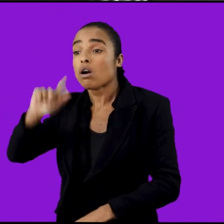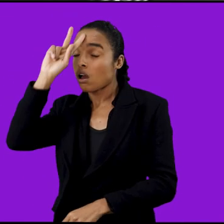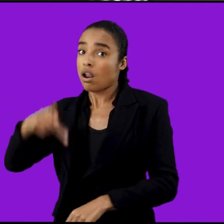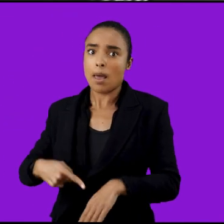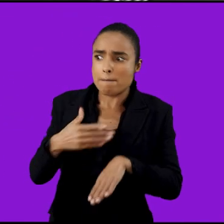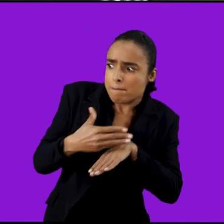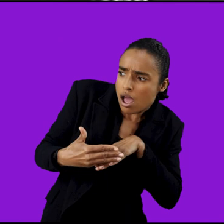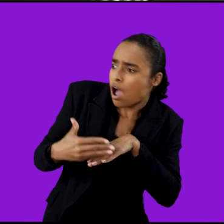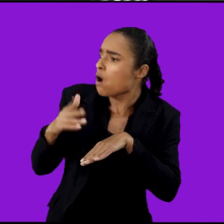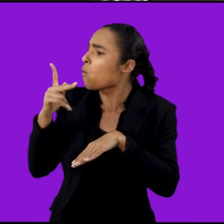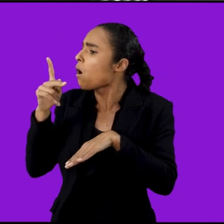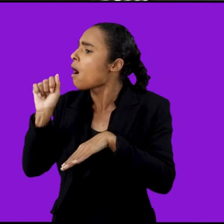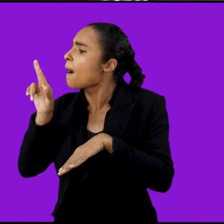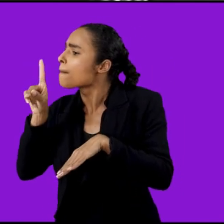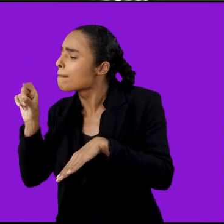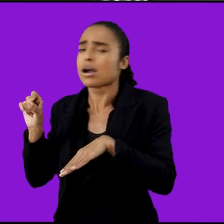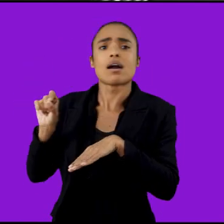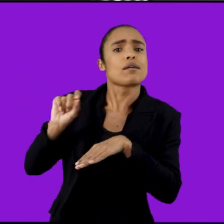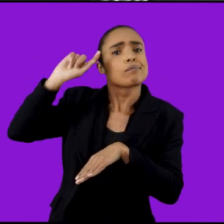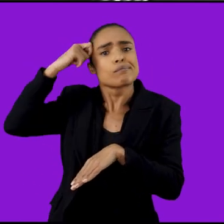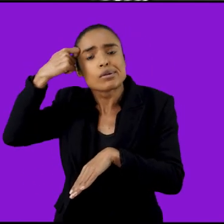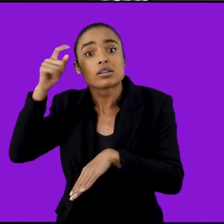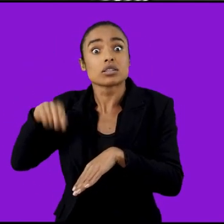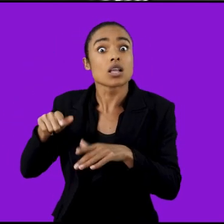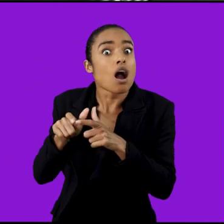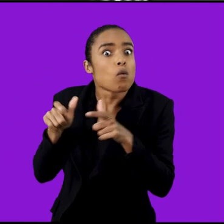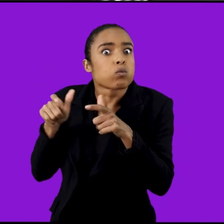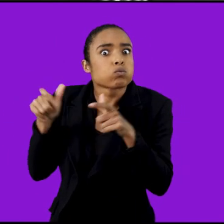censos que ocorrem a cada 10 anos esse número foi aumentando. A gente se declarava como